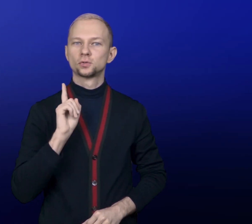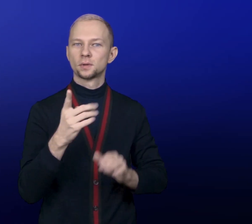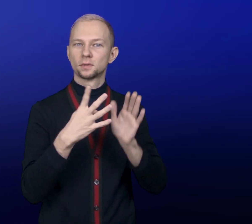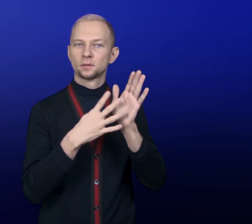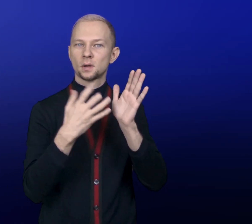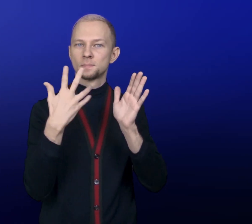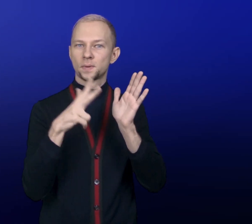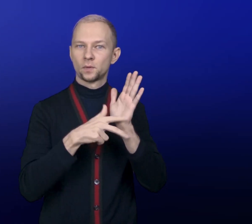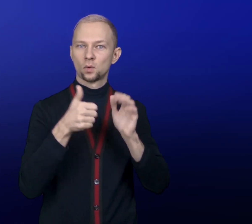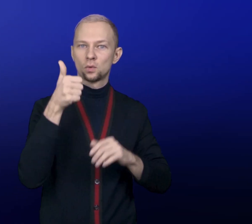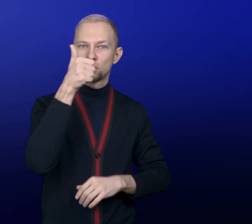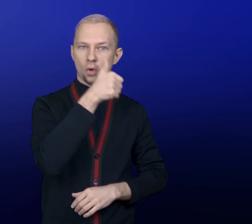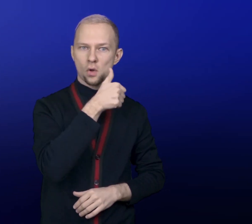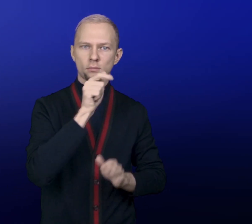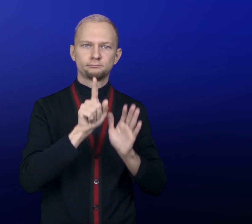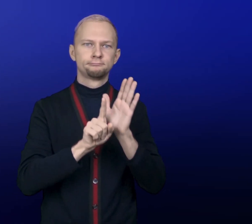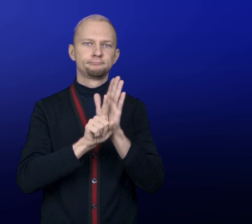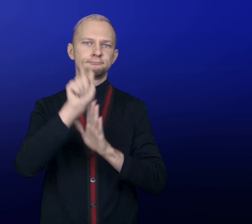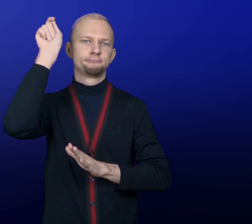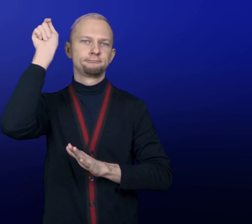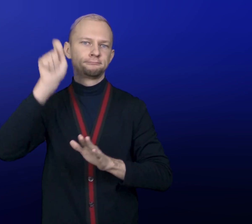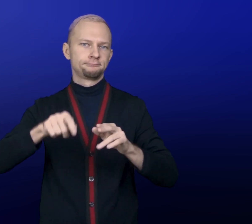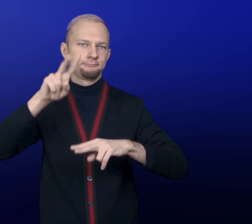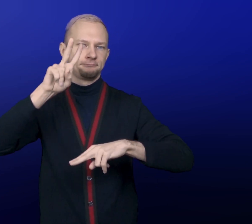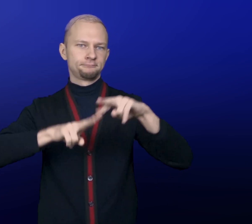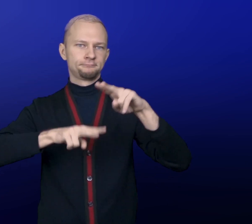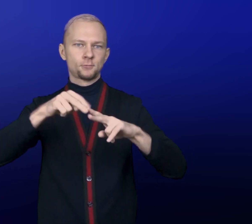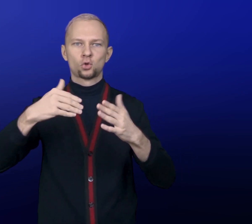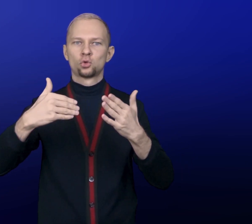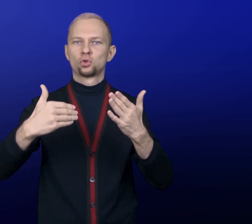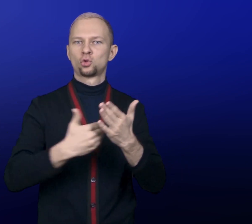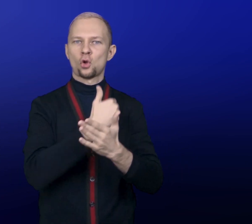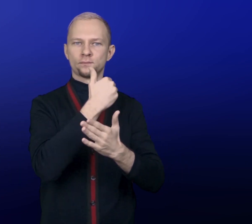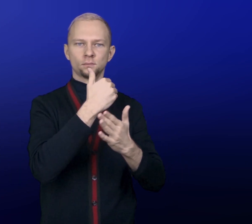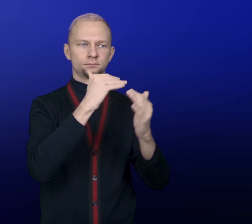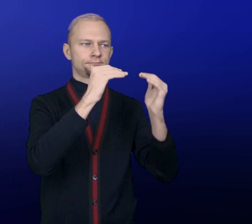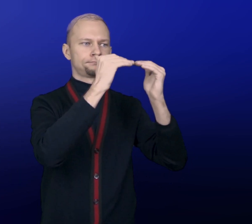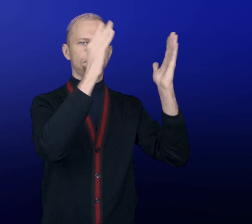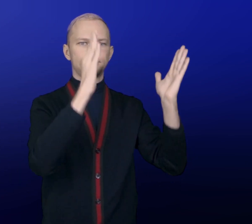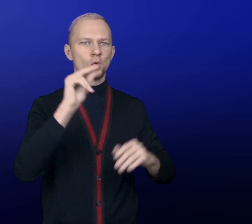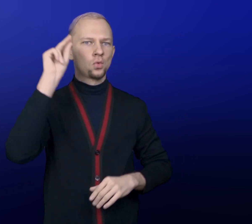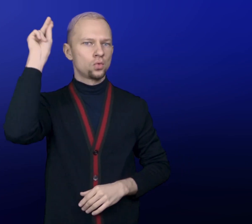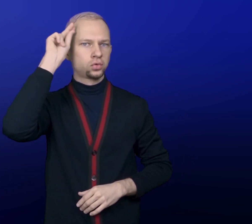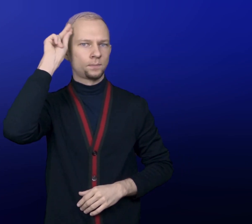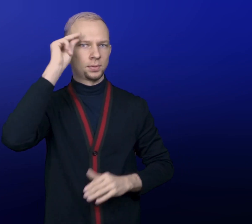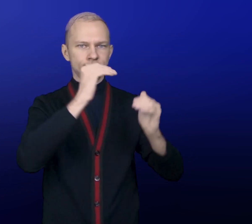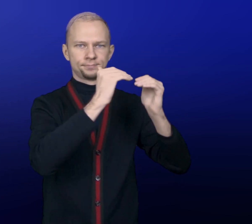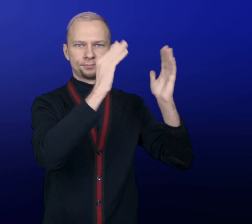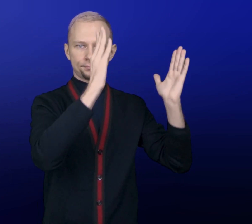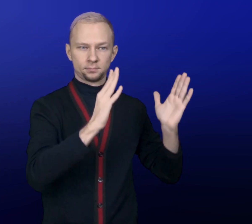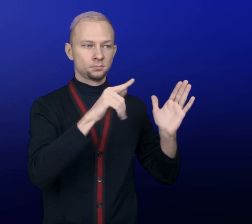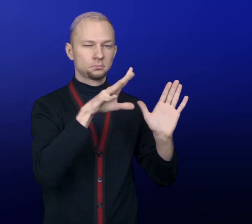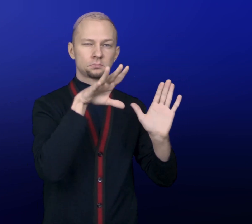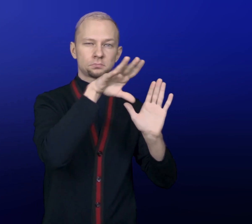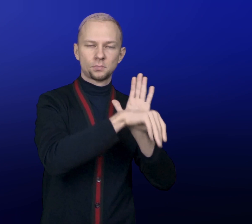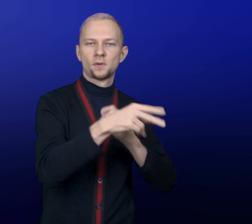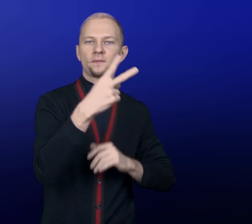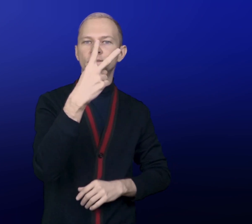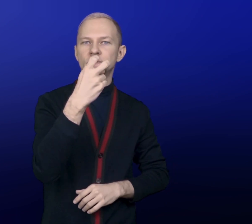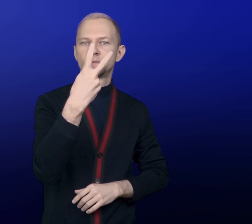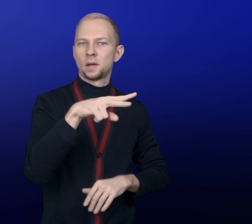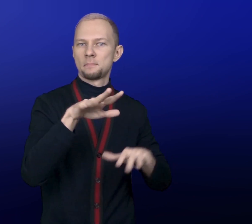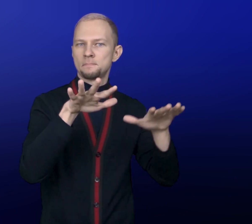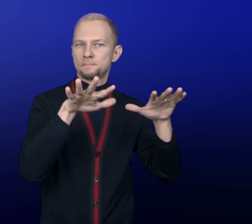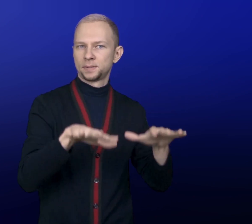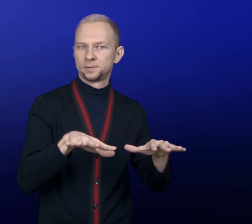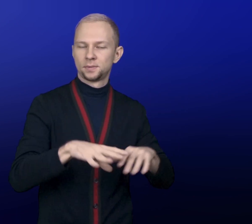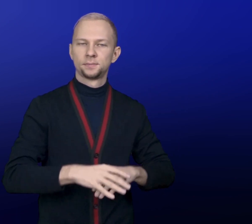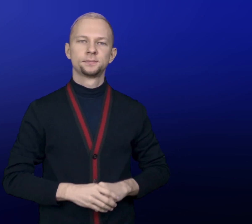В 1958 году приступили к строительству нового учебного корпуса на 220 мест...